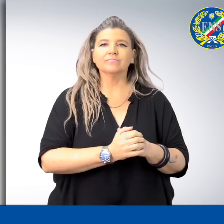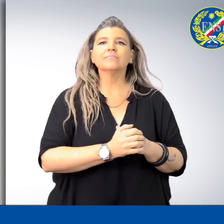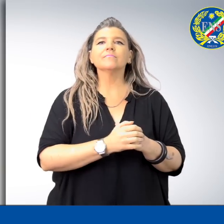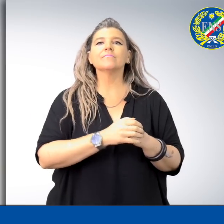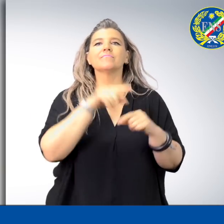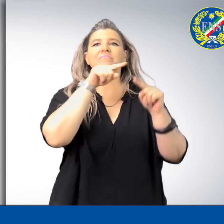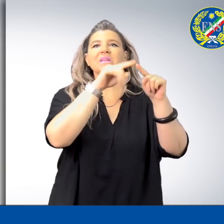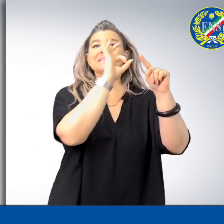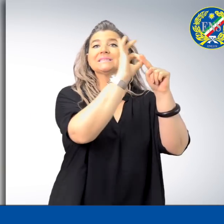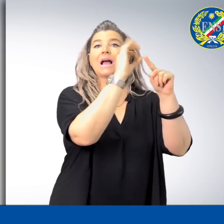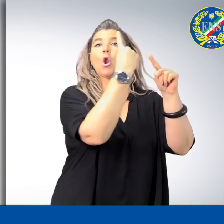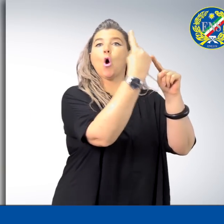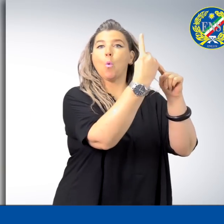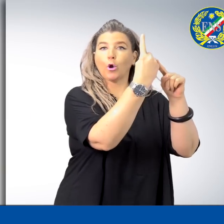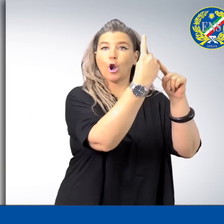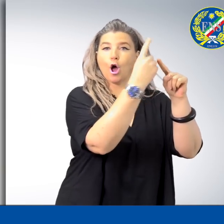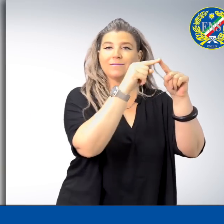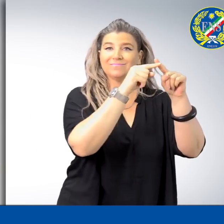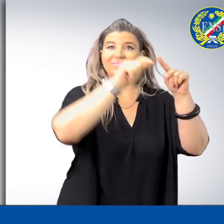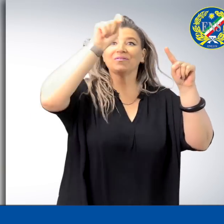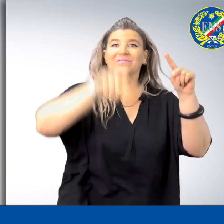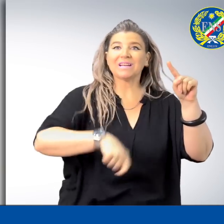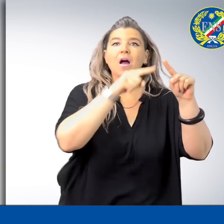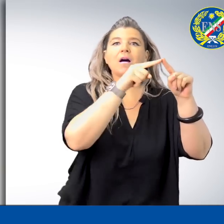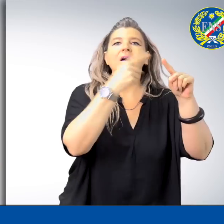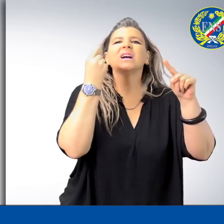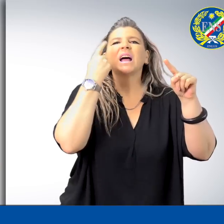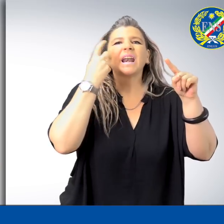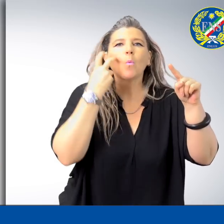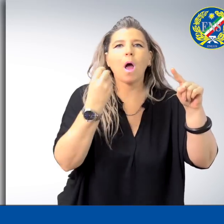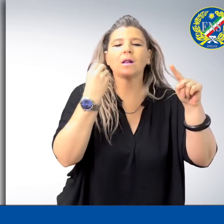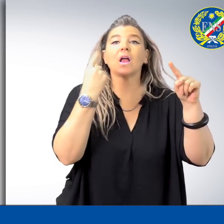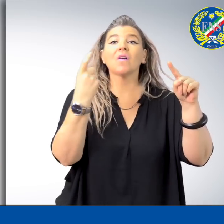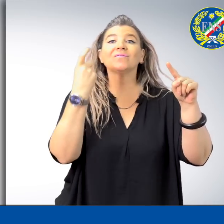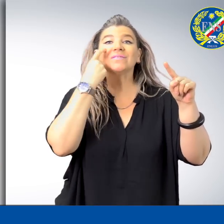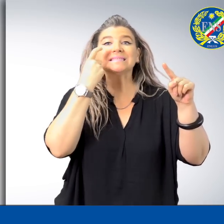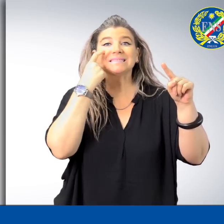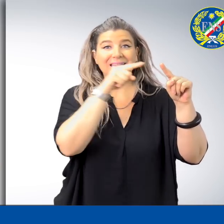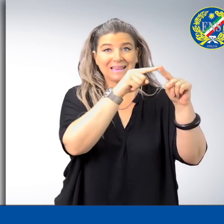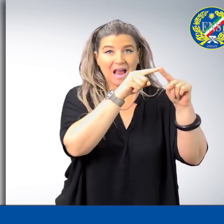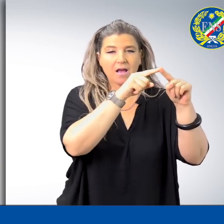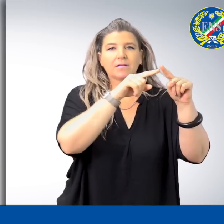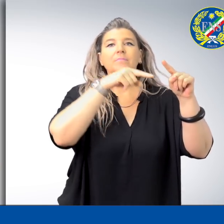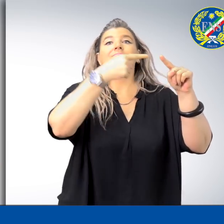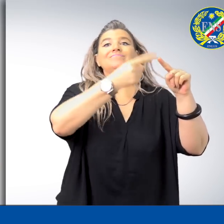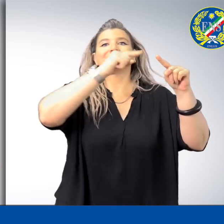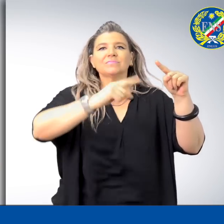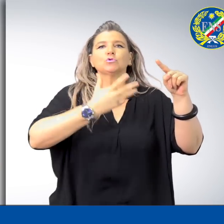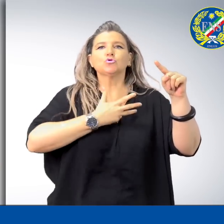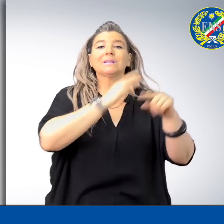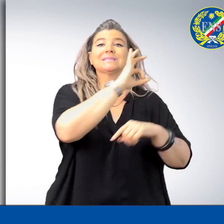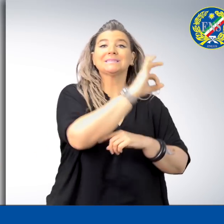Il codice 01 specifica che il conducente ha problemi di vista e